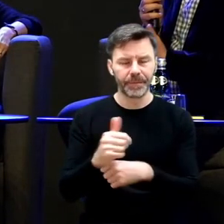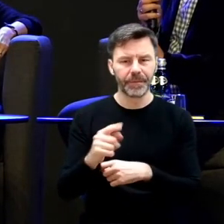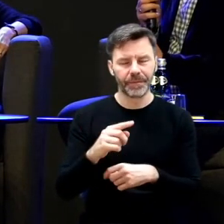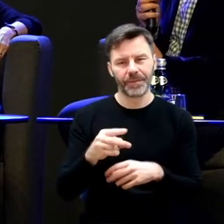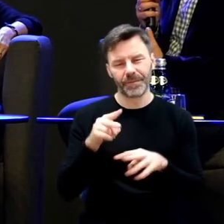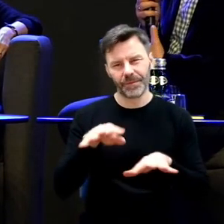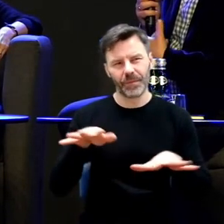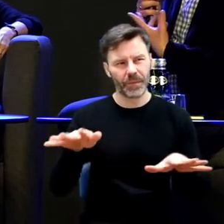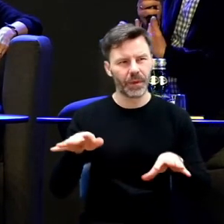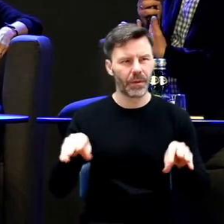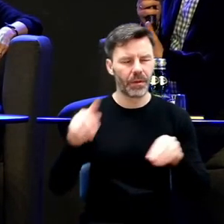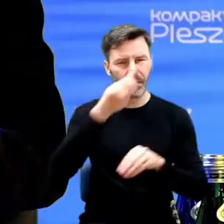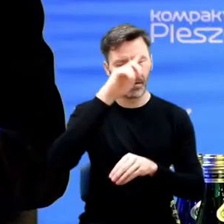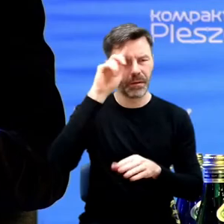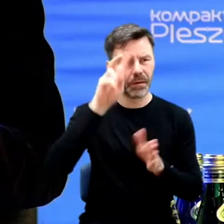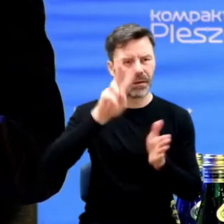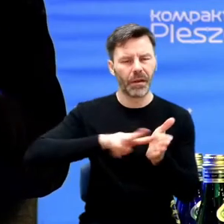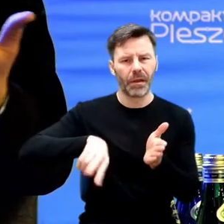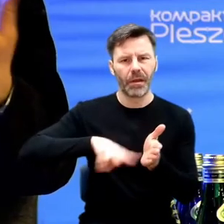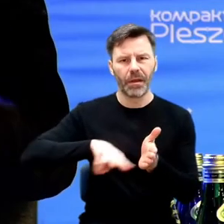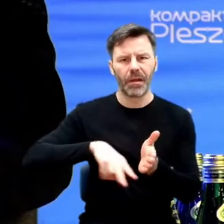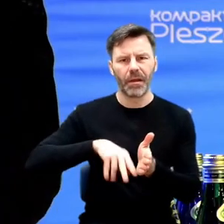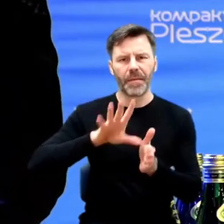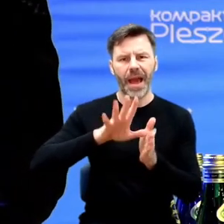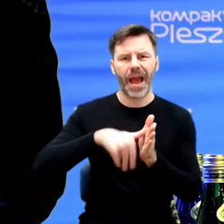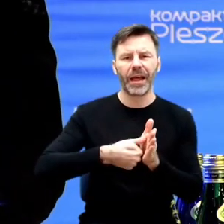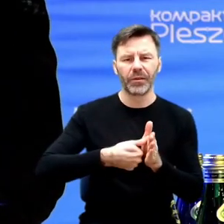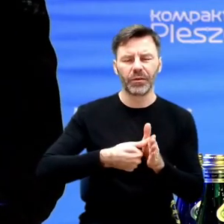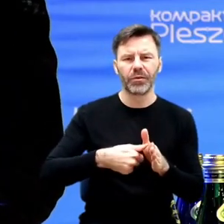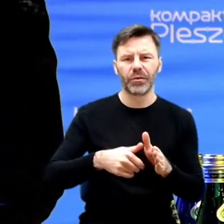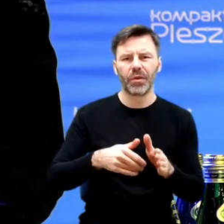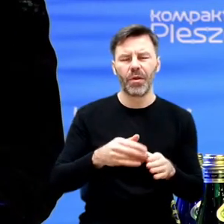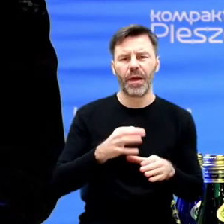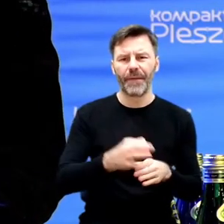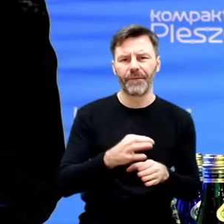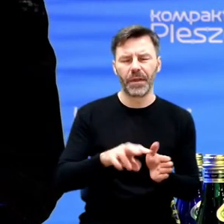Najczęściej odpływają ci ludzie,którzy są właśnie